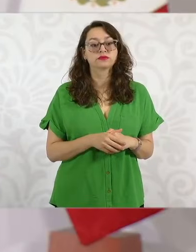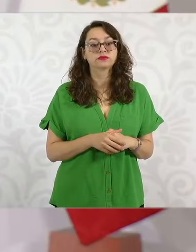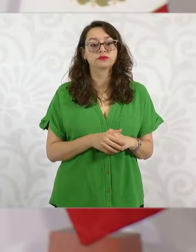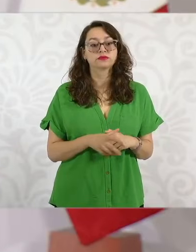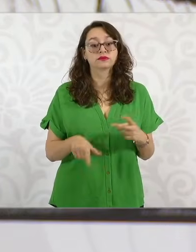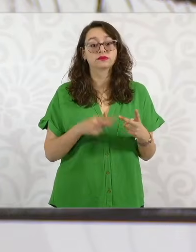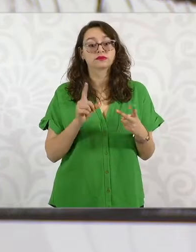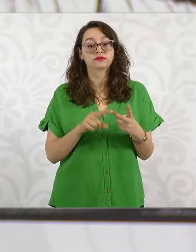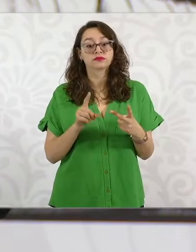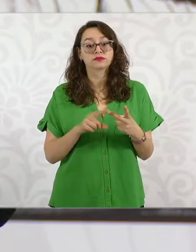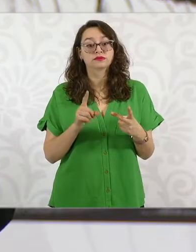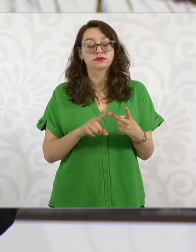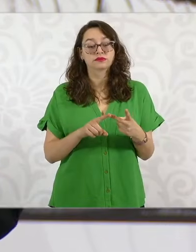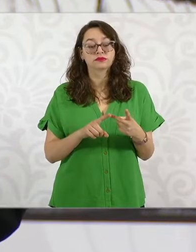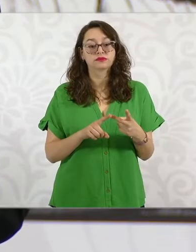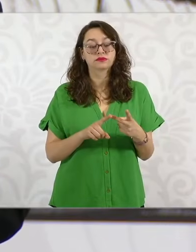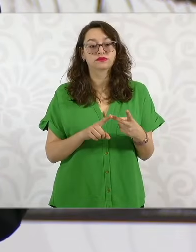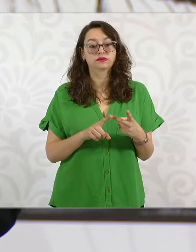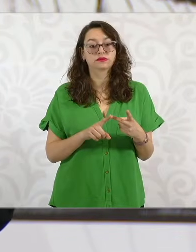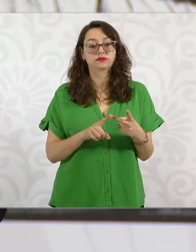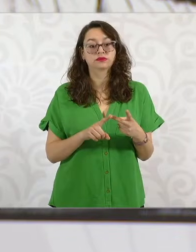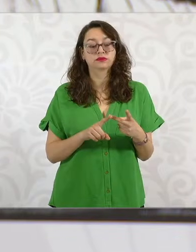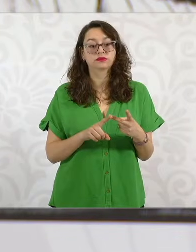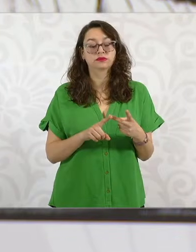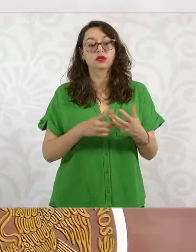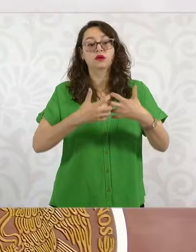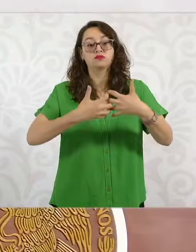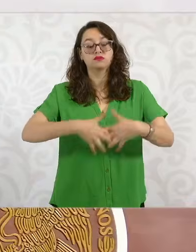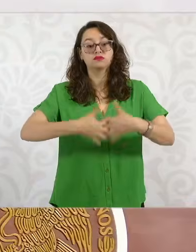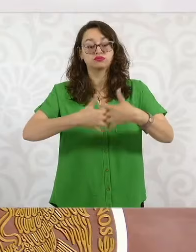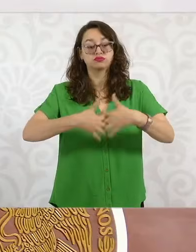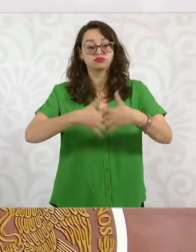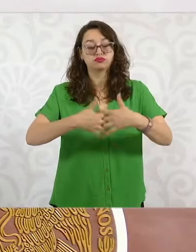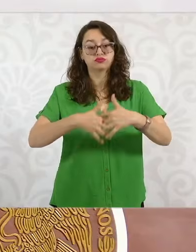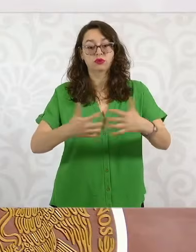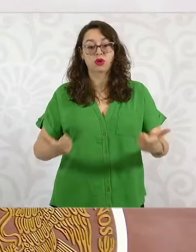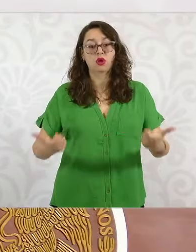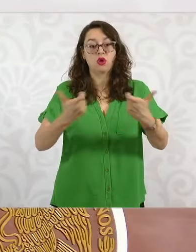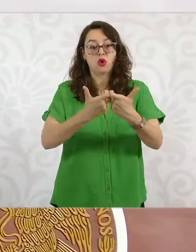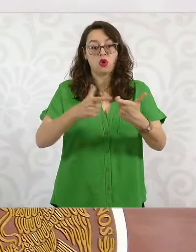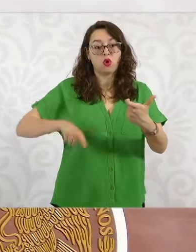la planta dos demoderivados, que es una coinversión estratégica con el gobierno de México,